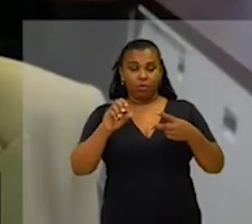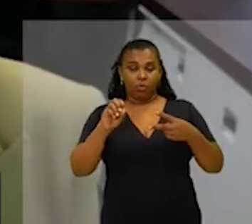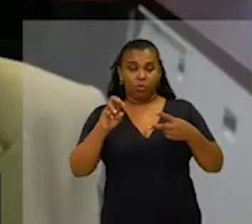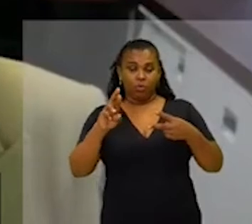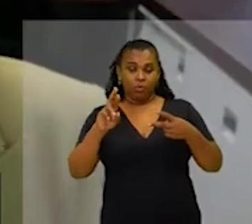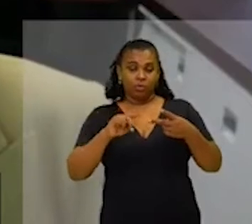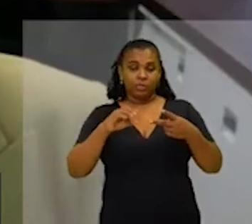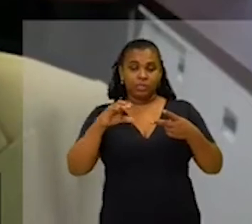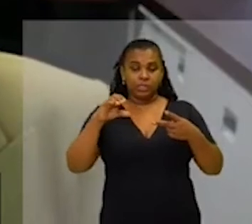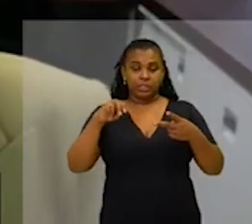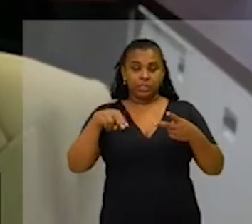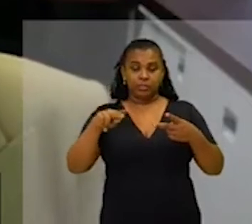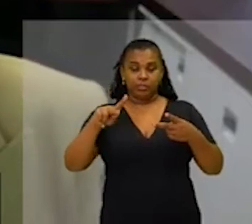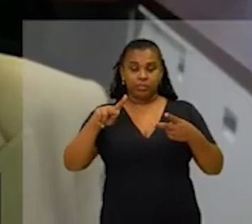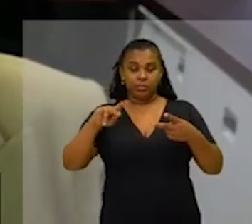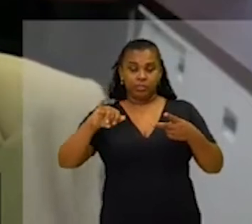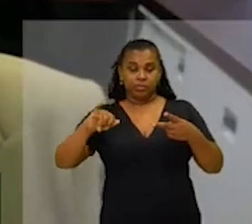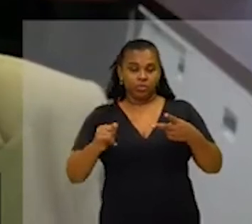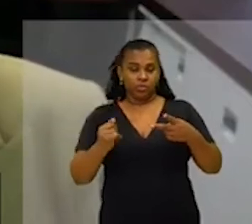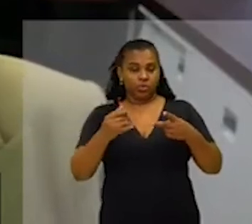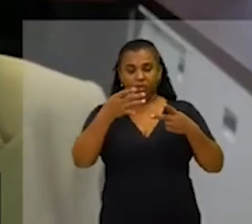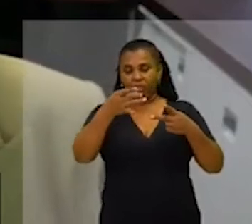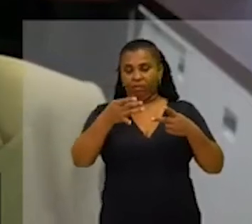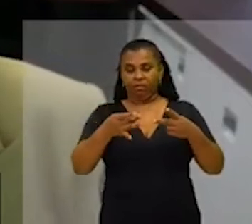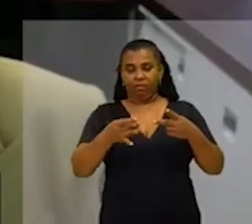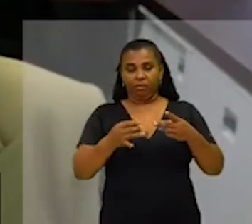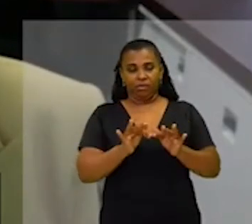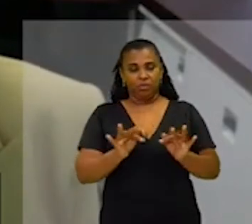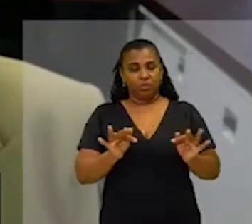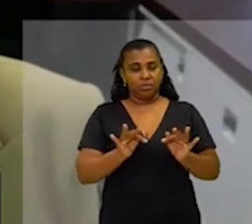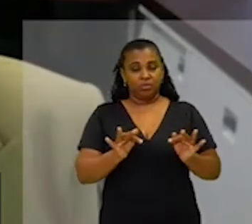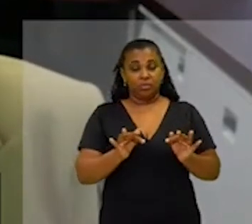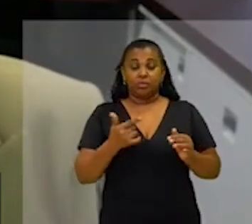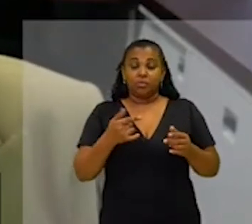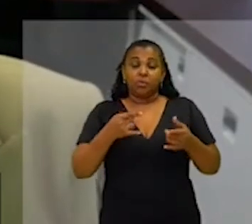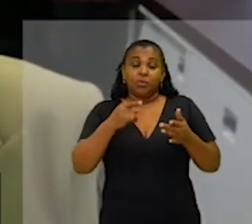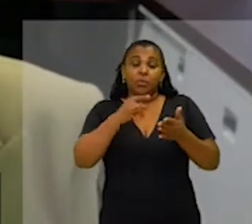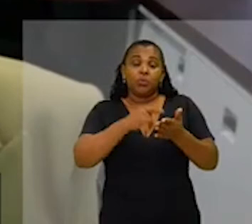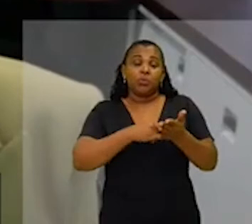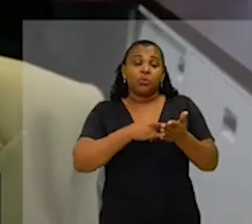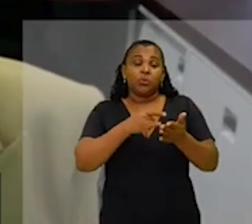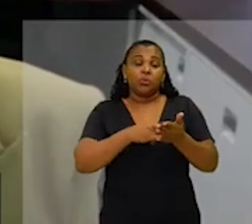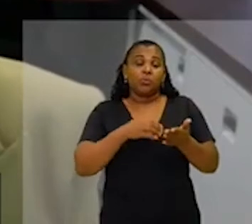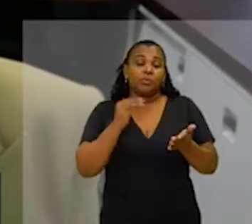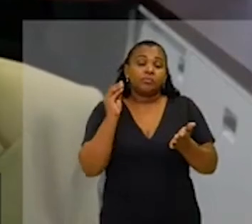dos epi e significa que não tem vinculação o documento indicação caminho pelo qual se possa